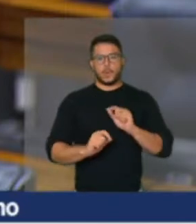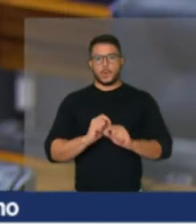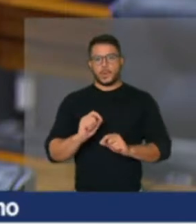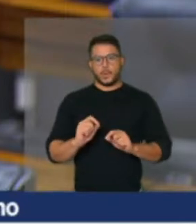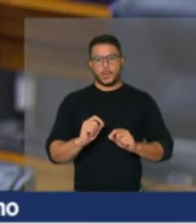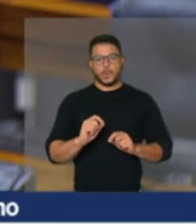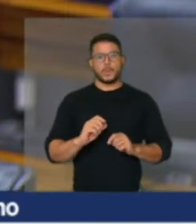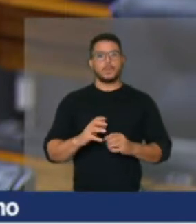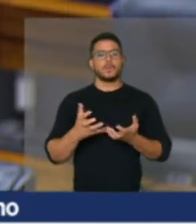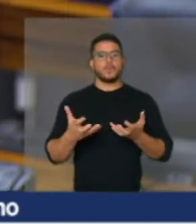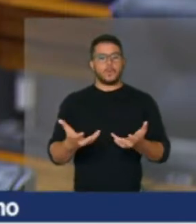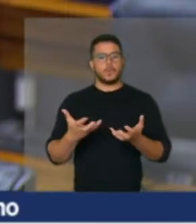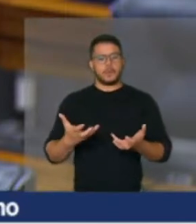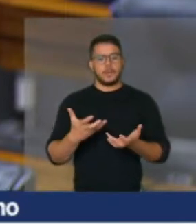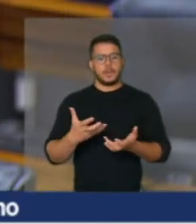CONVOCAÇÃO. O GOVERNO, OBVIAMENTE, PEDIU PEDIU PARA